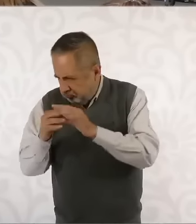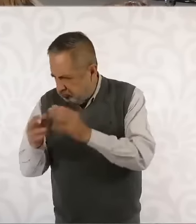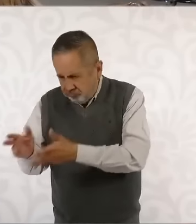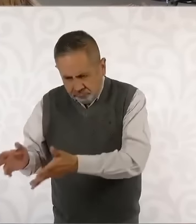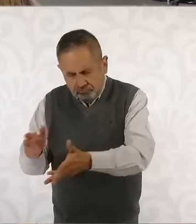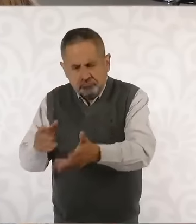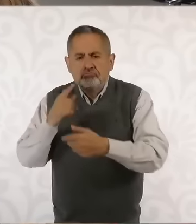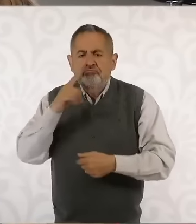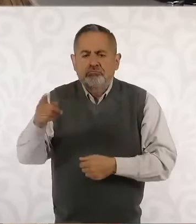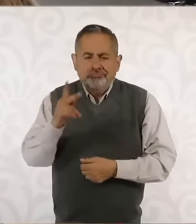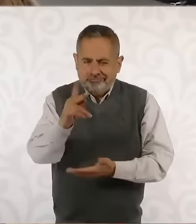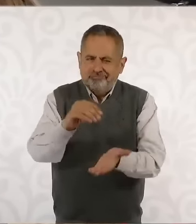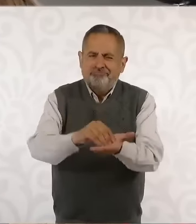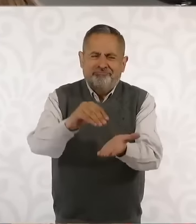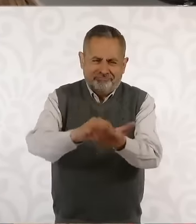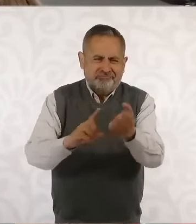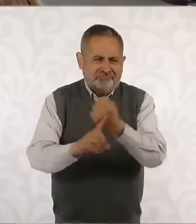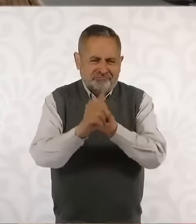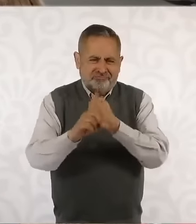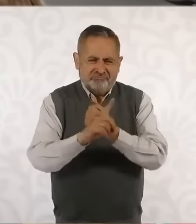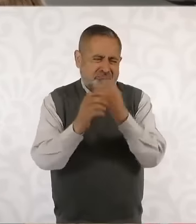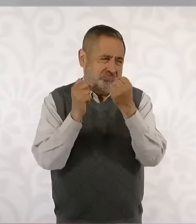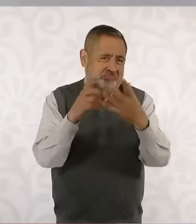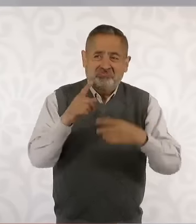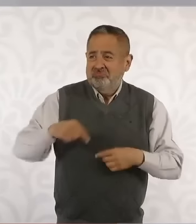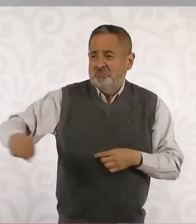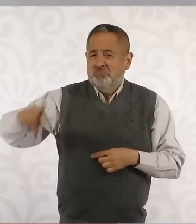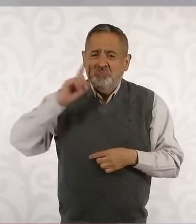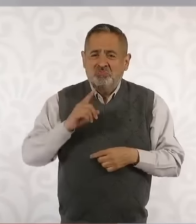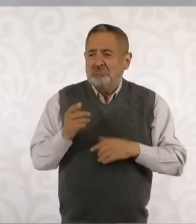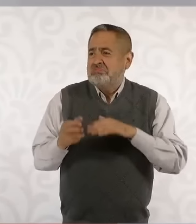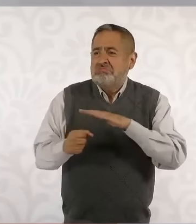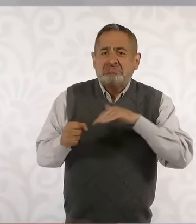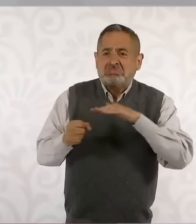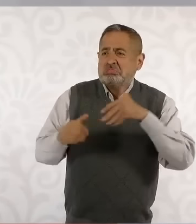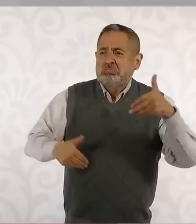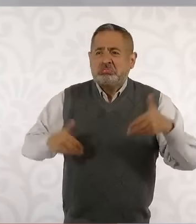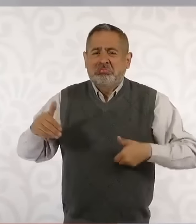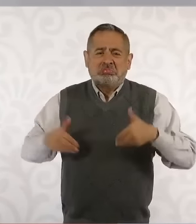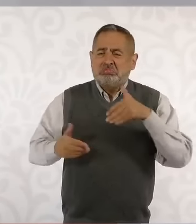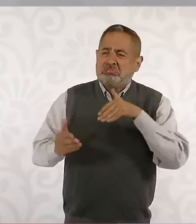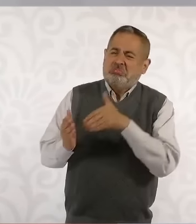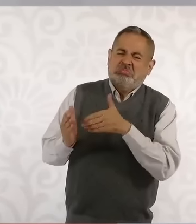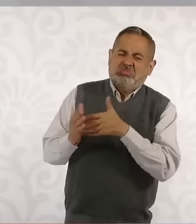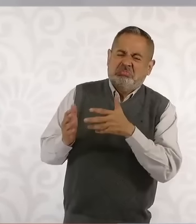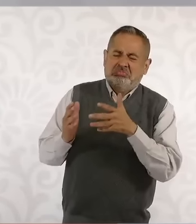pero sigue siendo un problema. Entonces, si necesitamos discutir y no solo la iniciativa